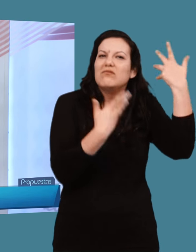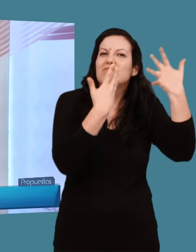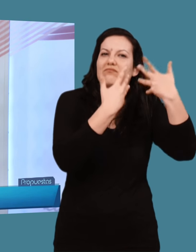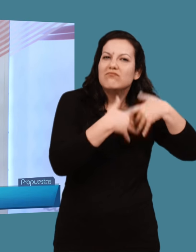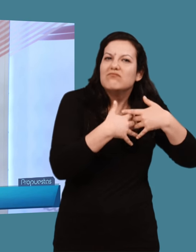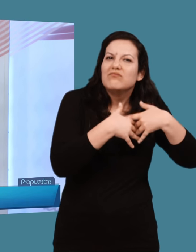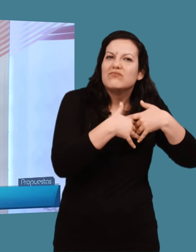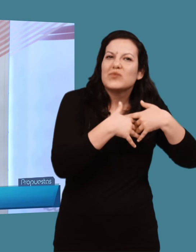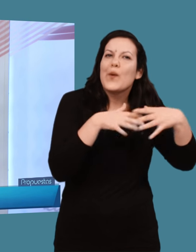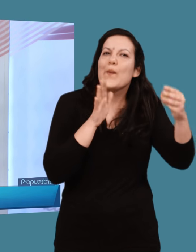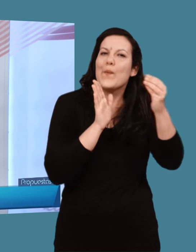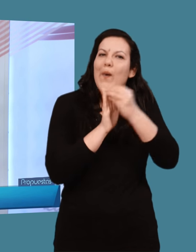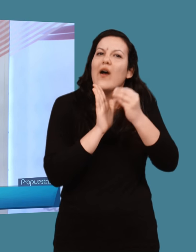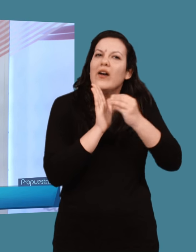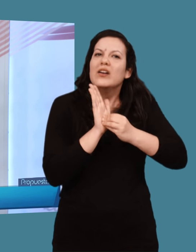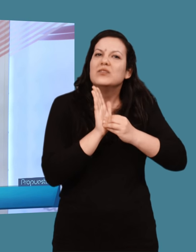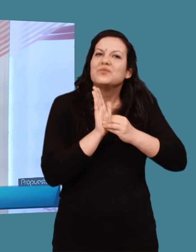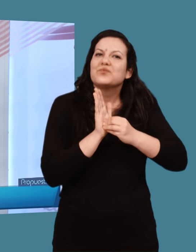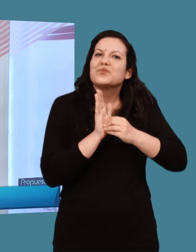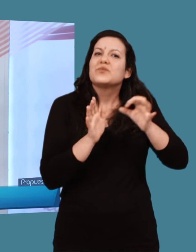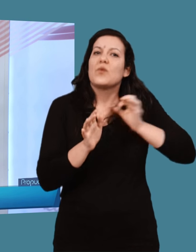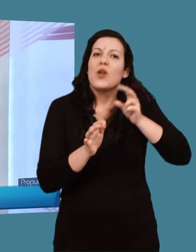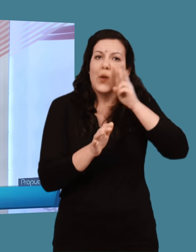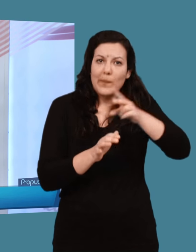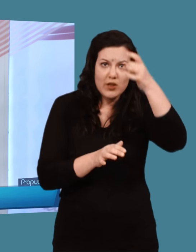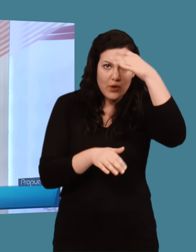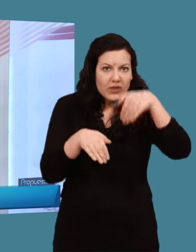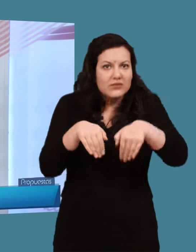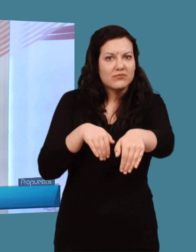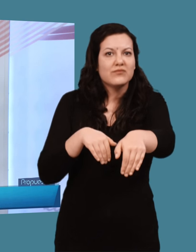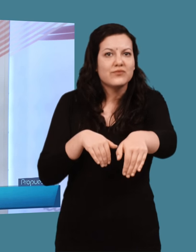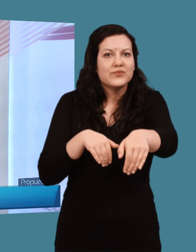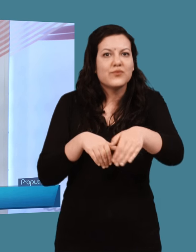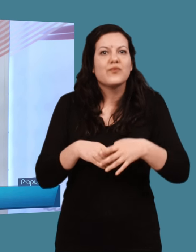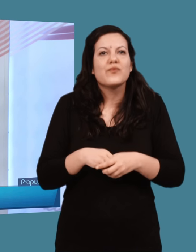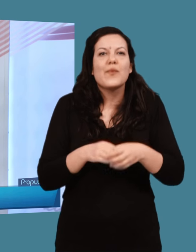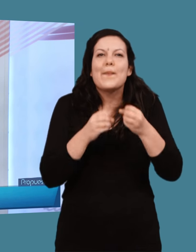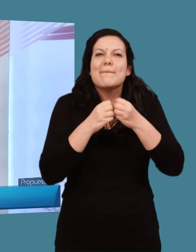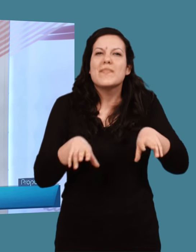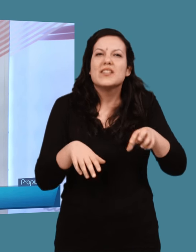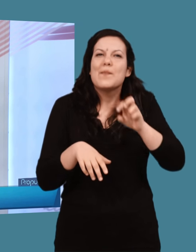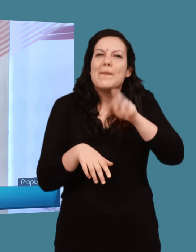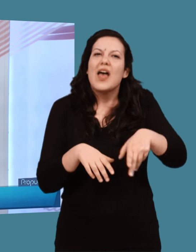situación de su matrícula. Y a partir del año 2012 inicia un plan de desarrollo de las propuestas